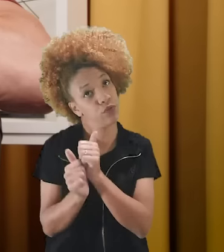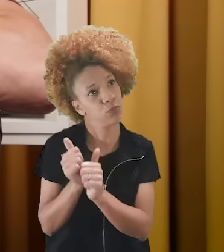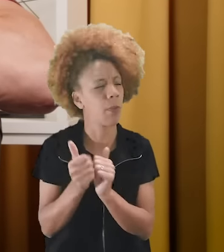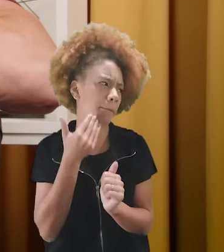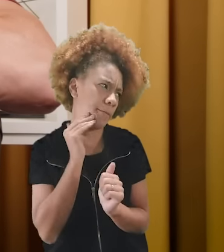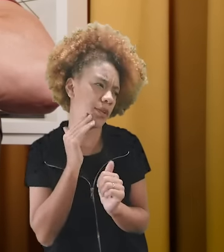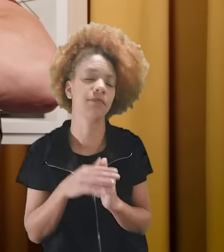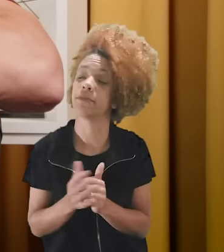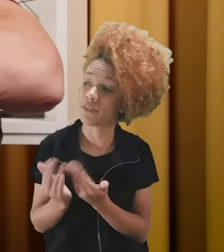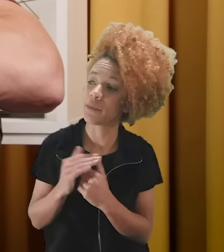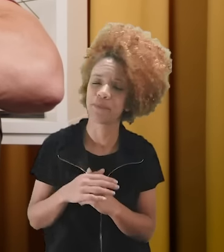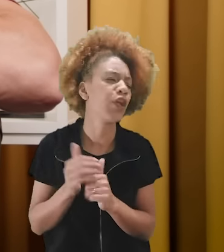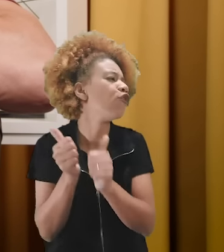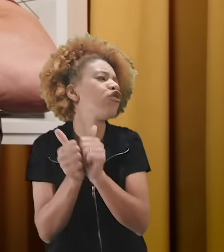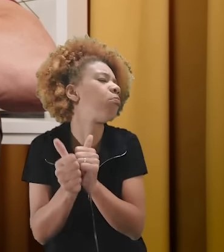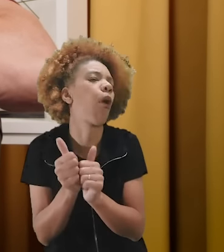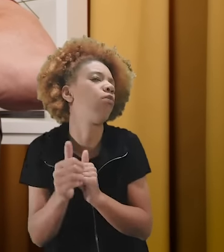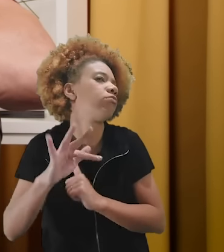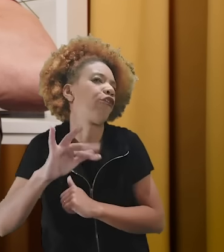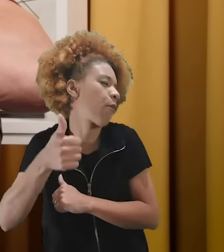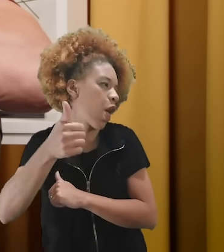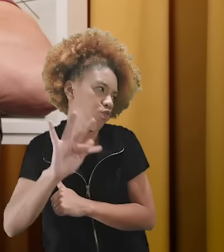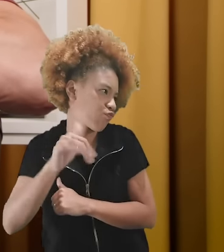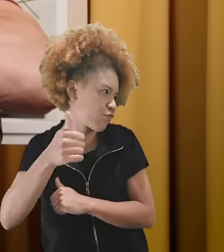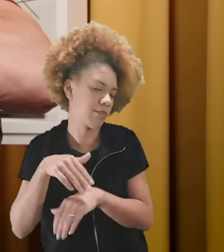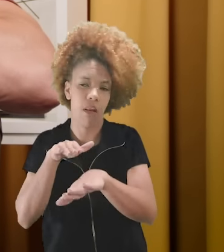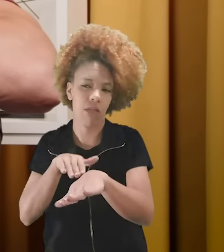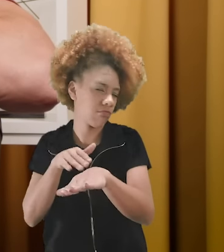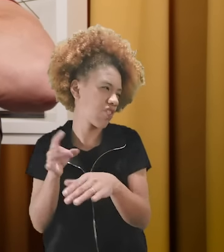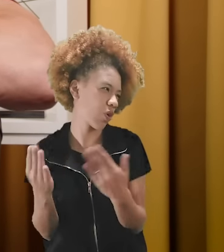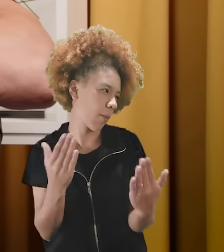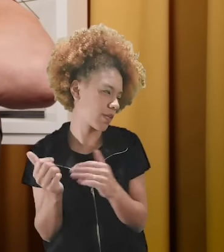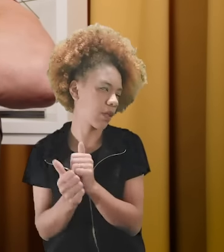sempre para entender não você do futebol vou falar da Fórmula 1 para não ficar só futebol comparação